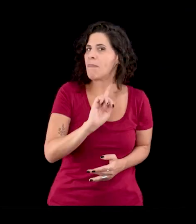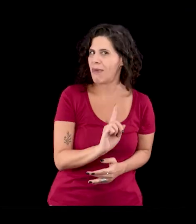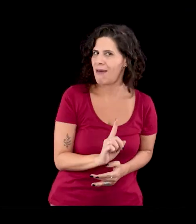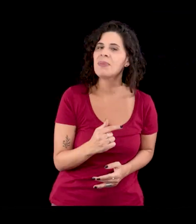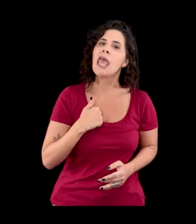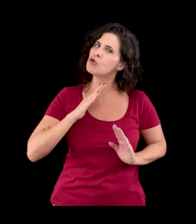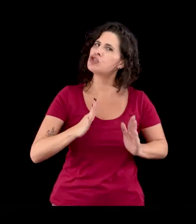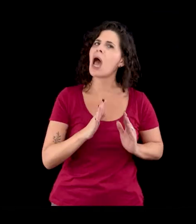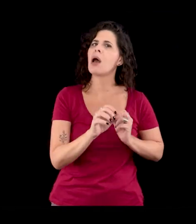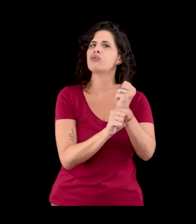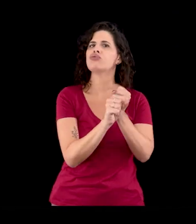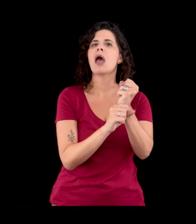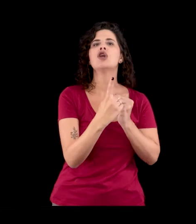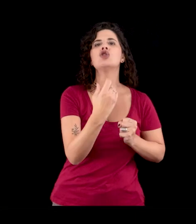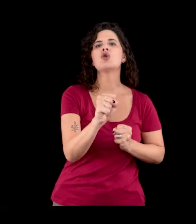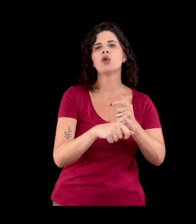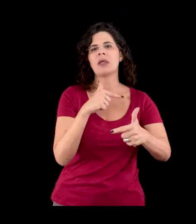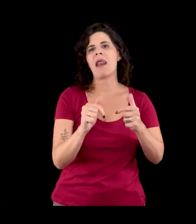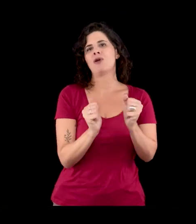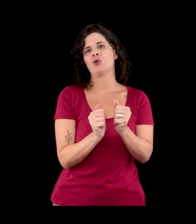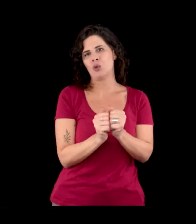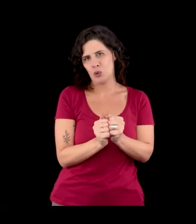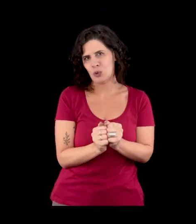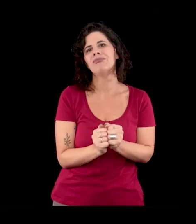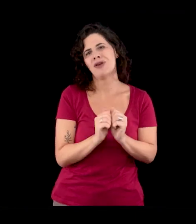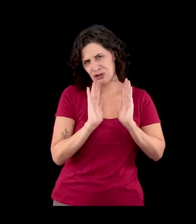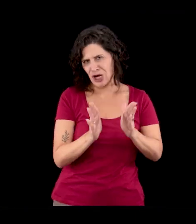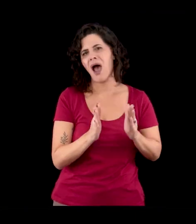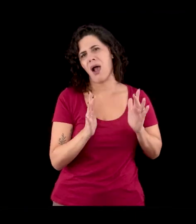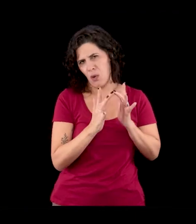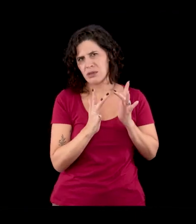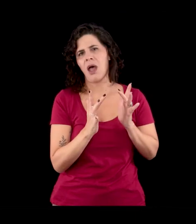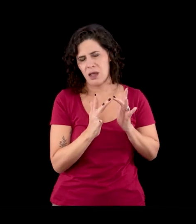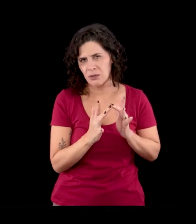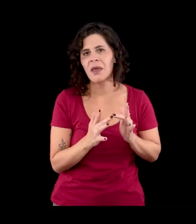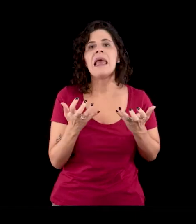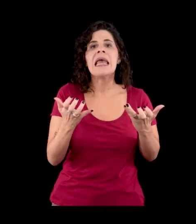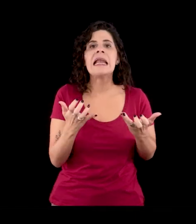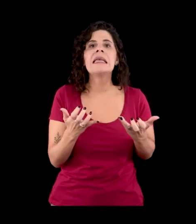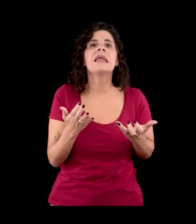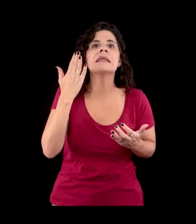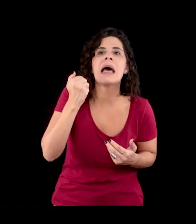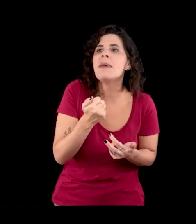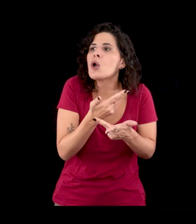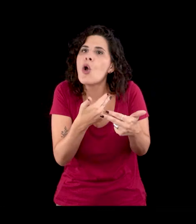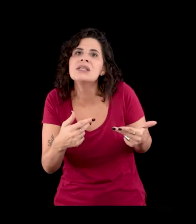e eu já trabalhava há 18 anos com ele, já estava trabalhando esse tempo todo e eles queriam saber coisas e eu tinha um relatório